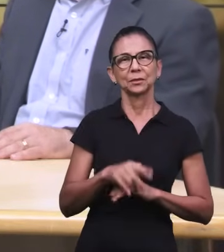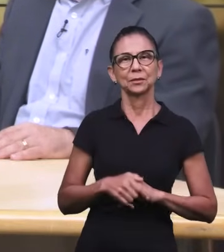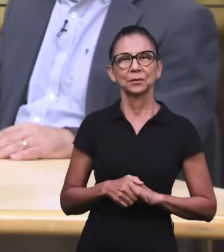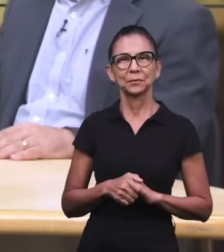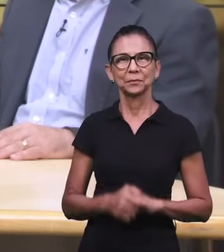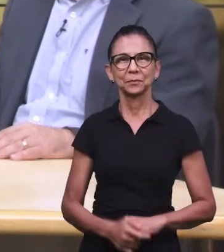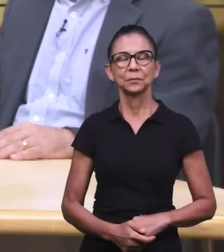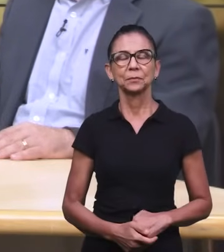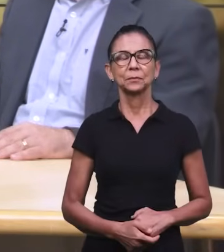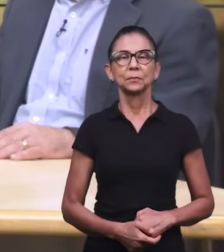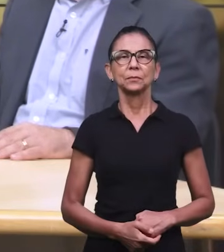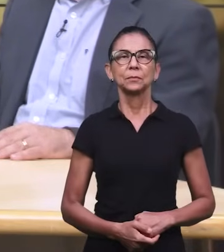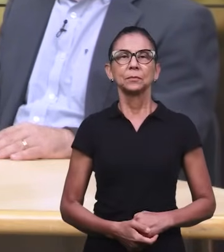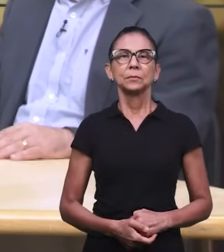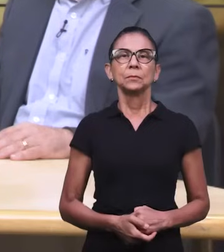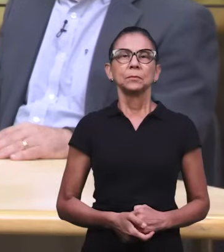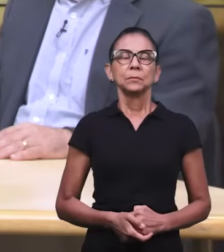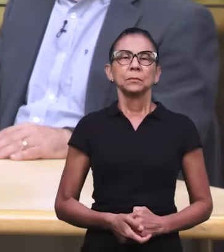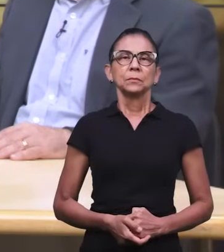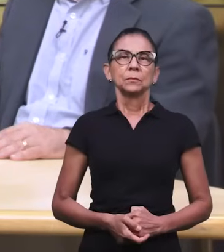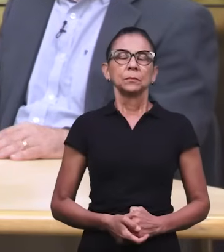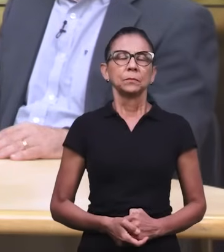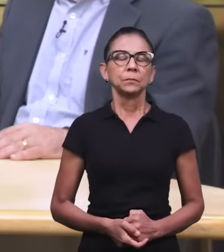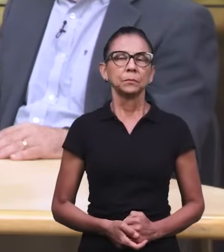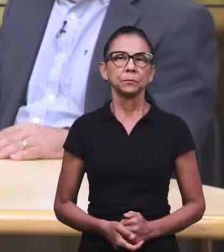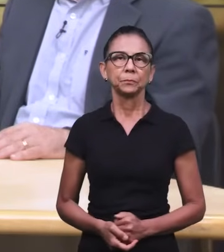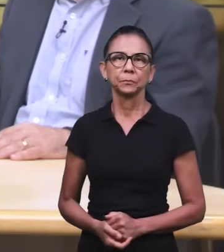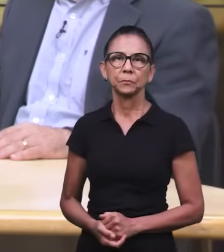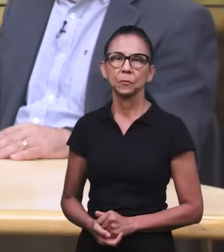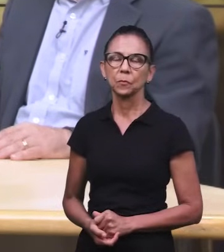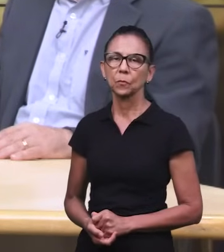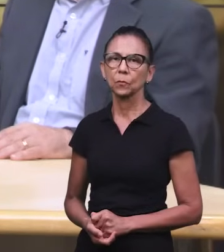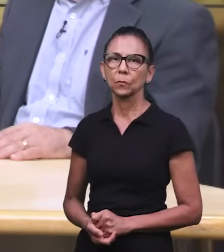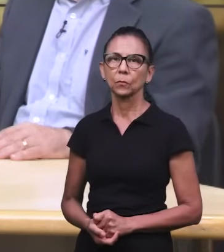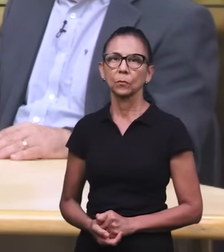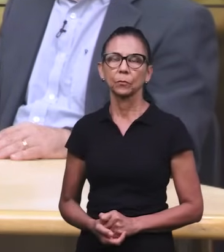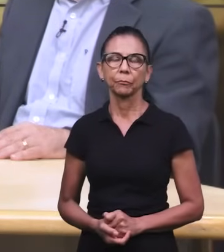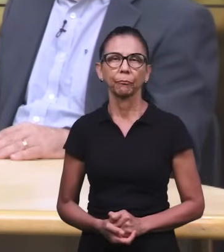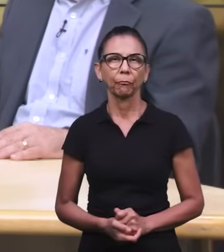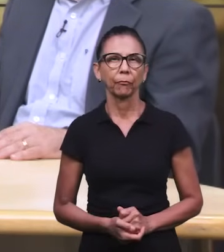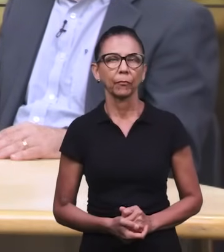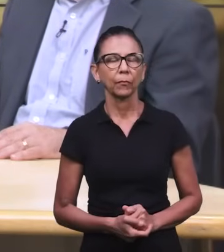Então nós vamos continuar aqui o assunto que foi já eh abordado nas transmissões anteriores